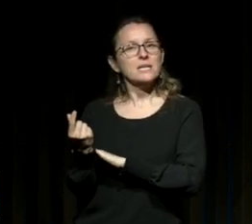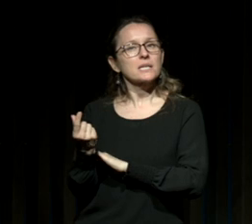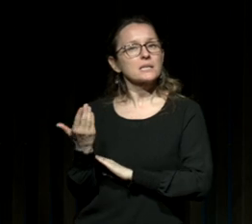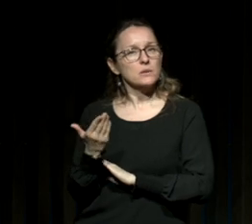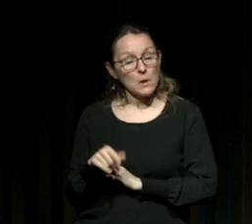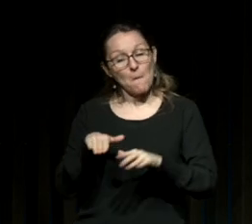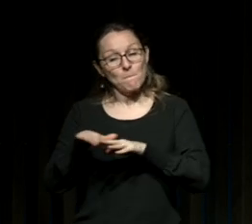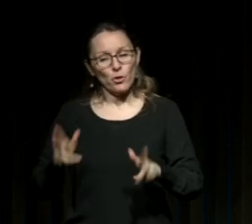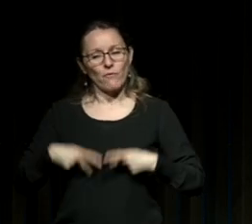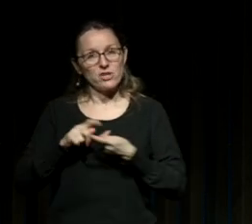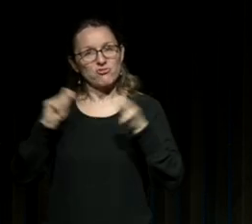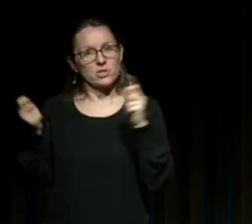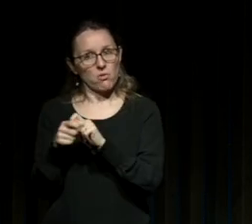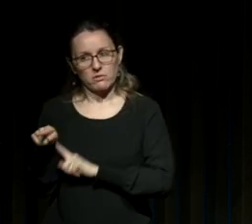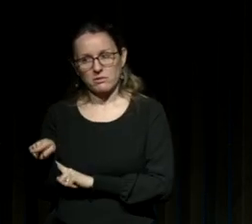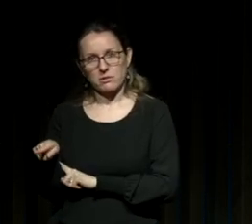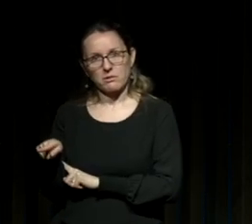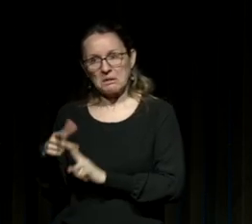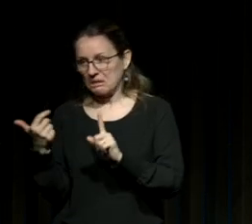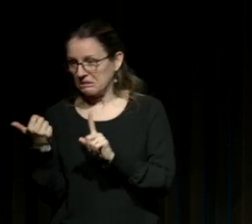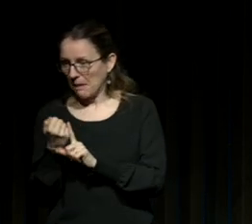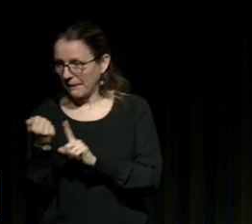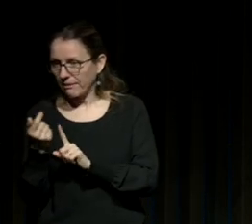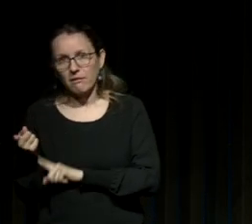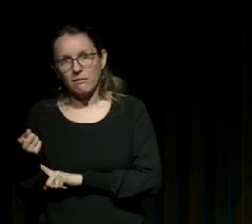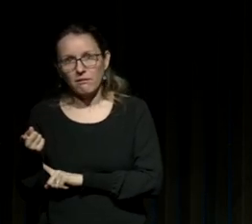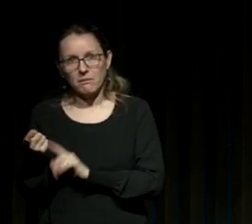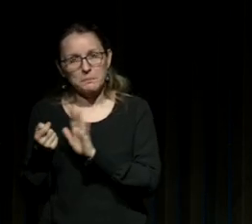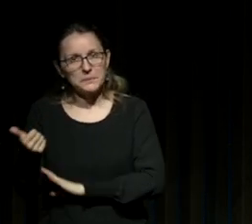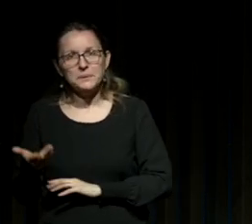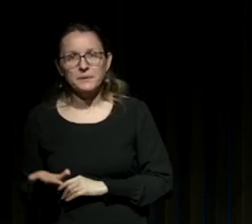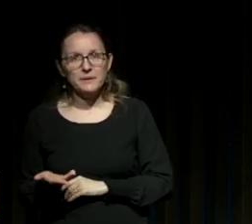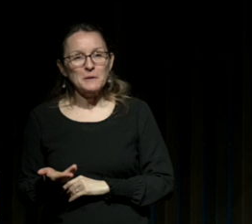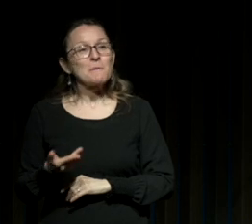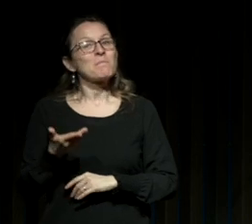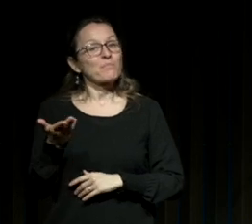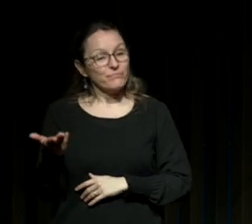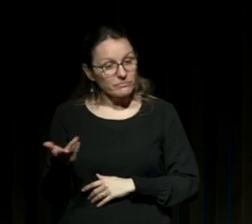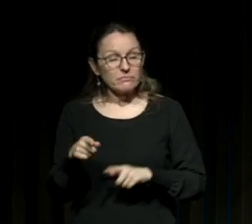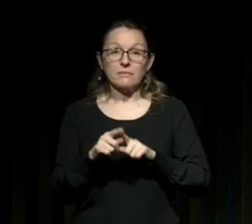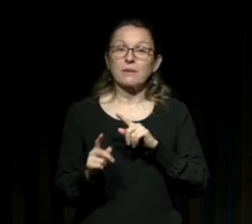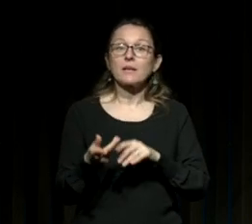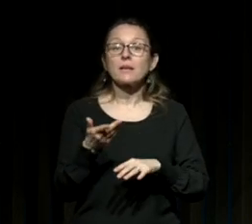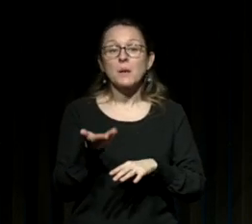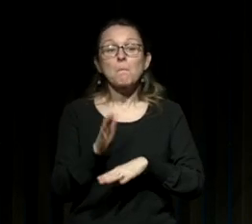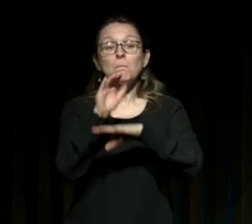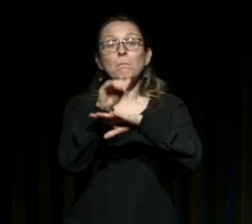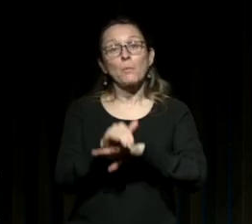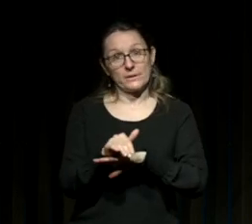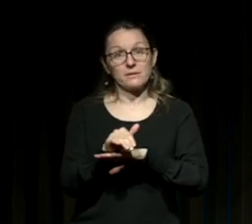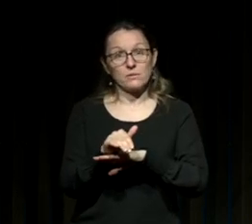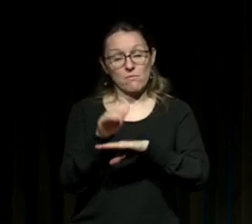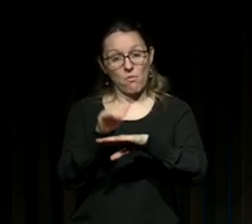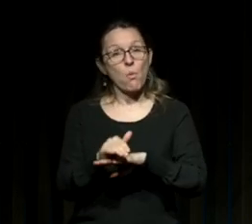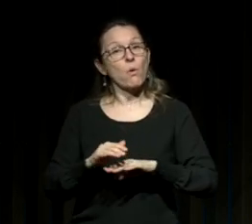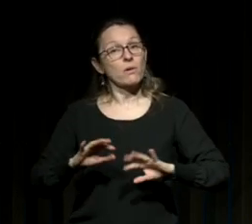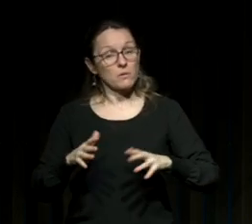du mode de vie la protection contre le diabète a été plus importante dans le groupe modification